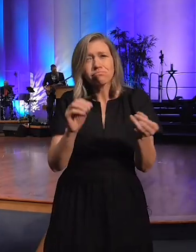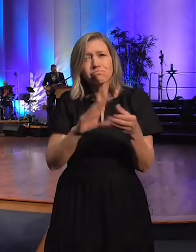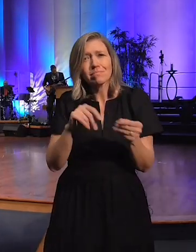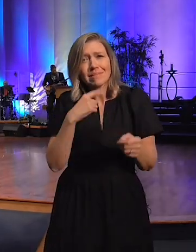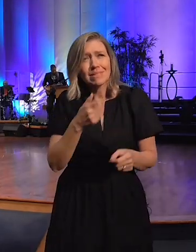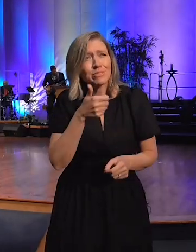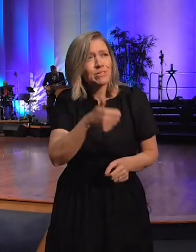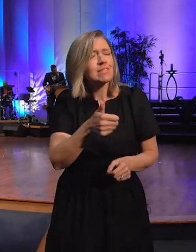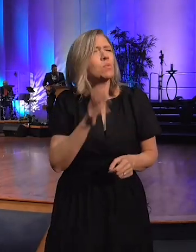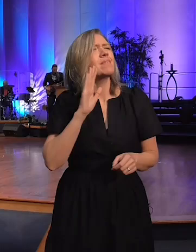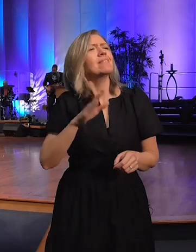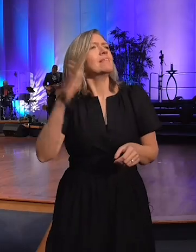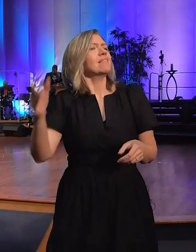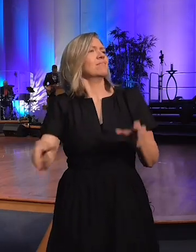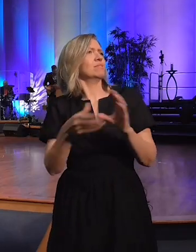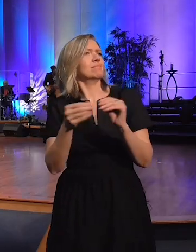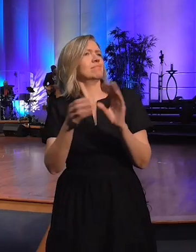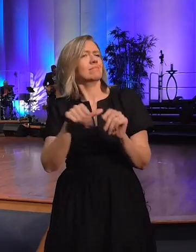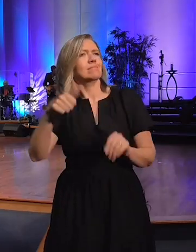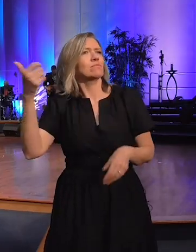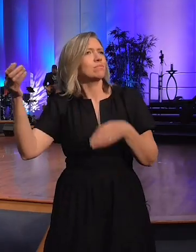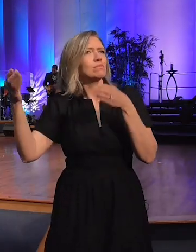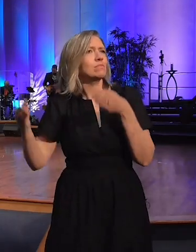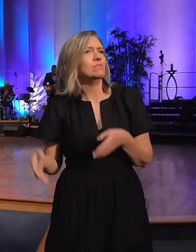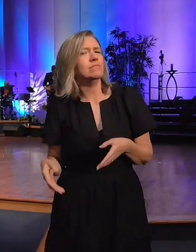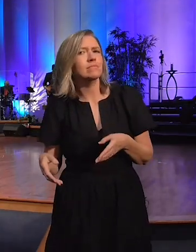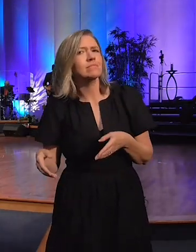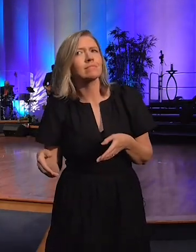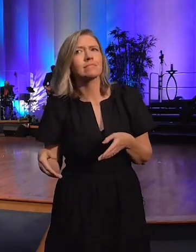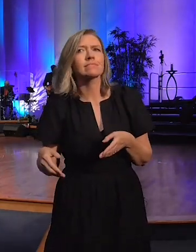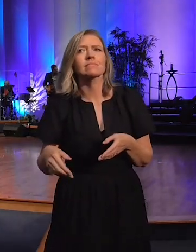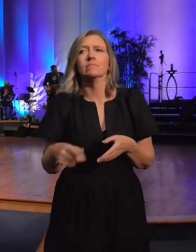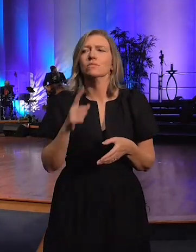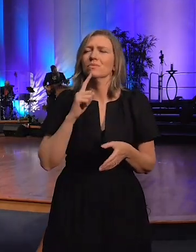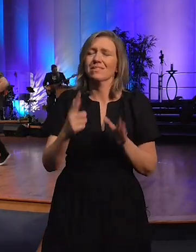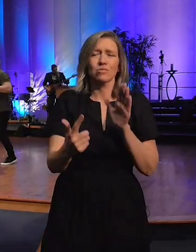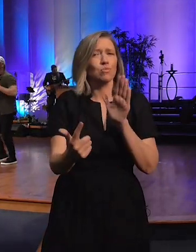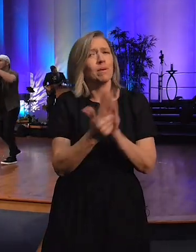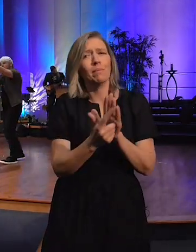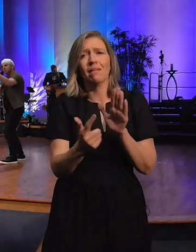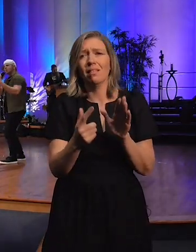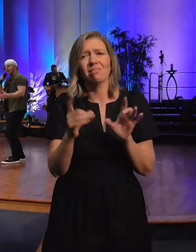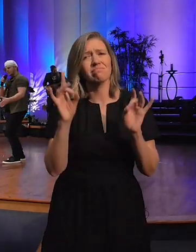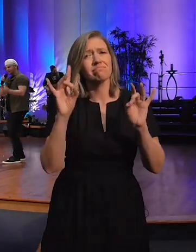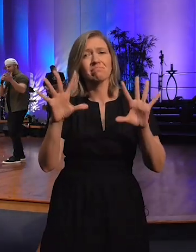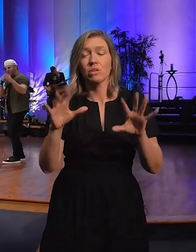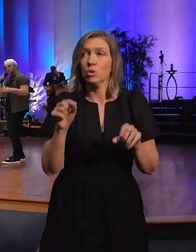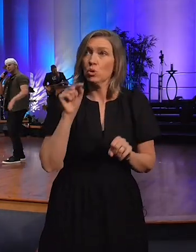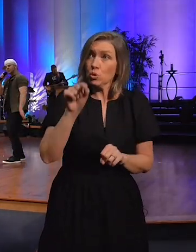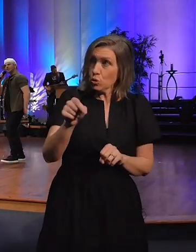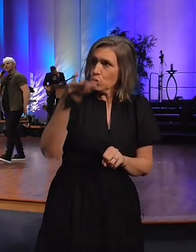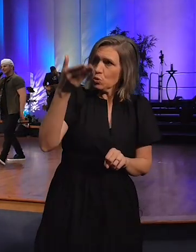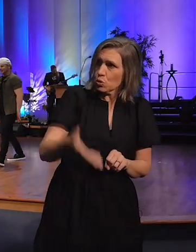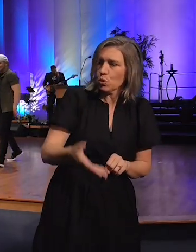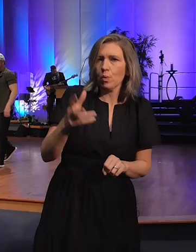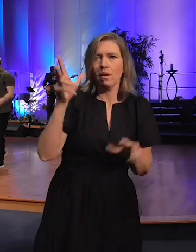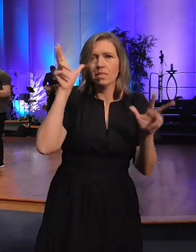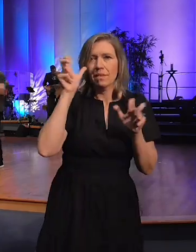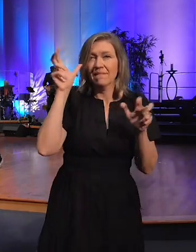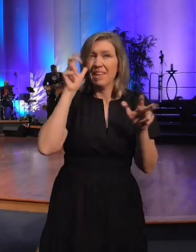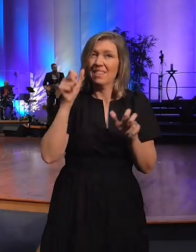nadie más es criminal criminal eres el villano que te está matando manteniéndote encerrado